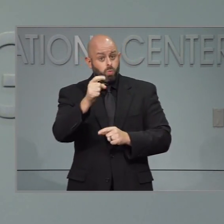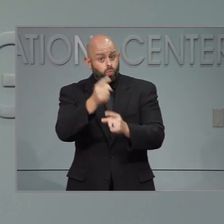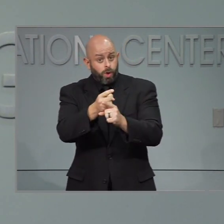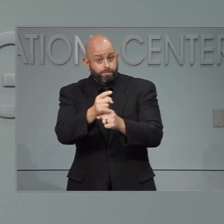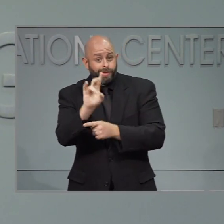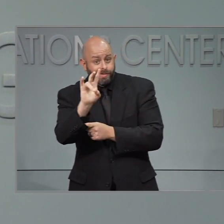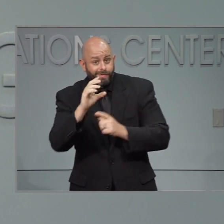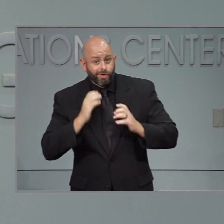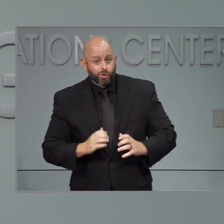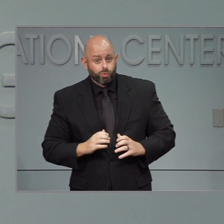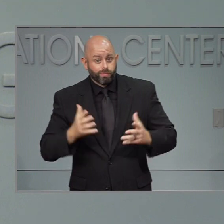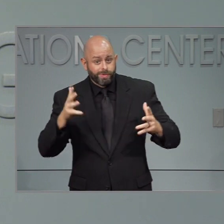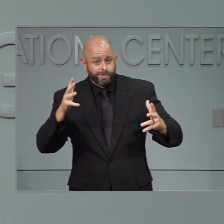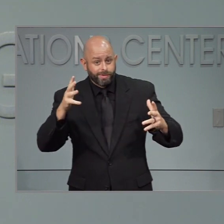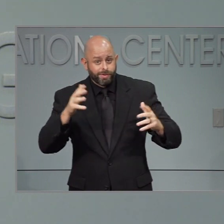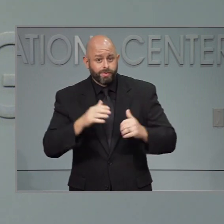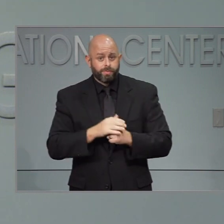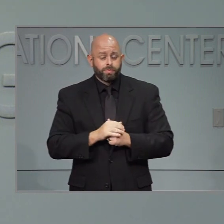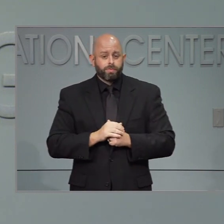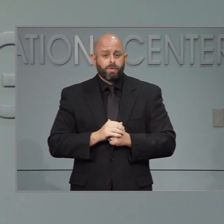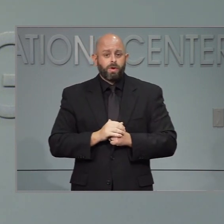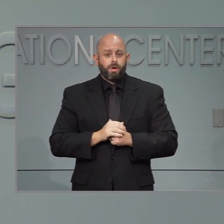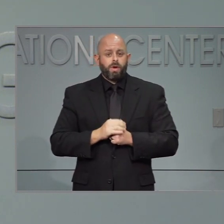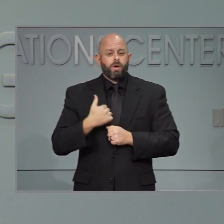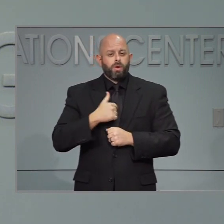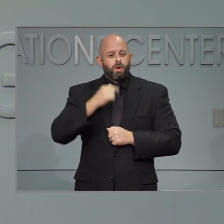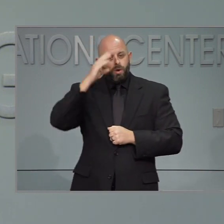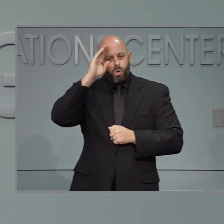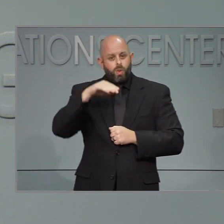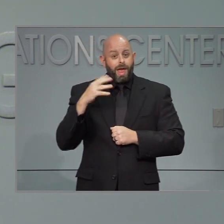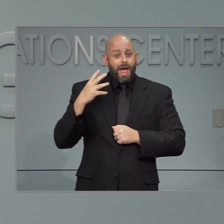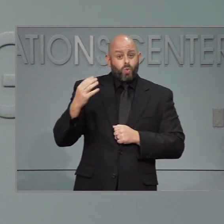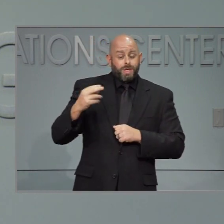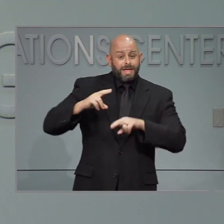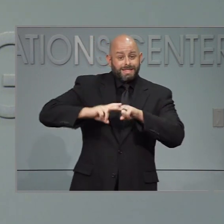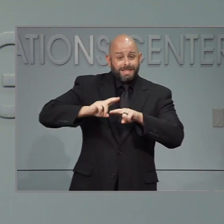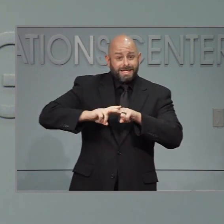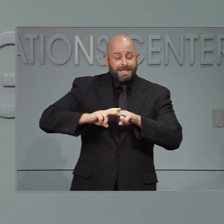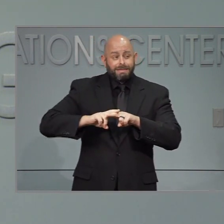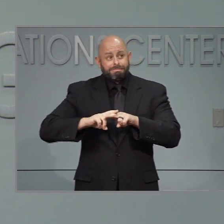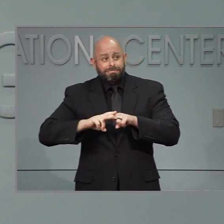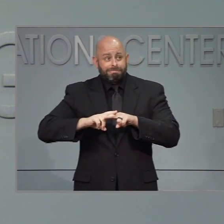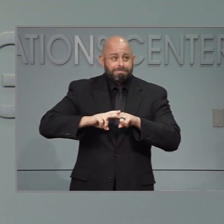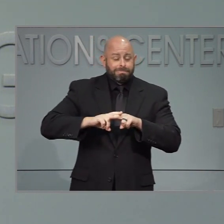La través correcto, reconocemos que la capacidad al al aire